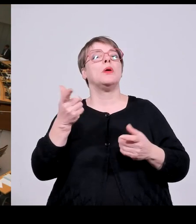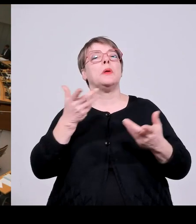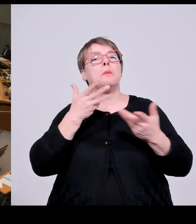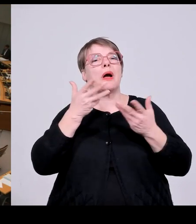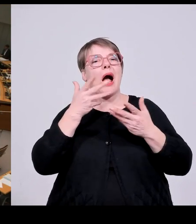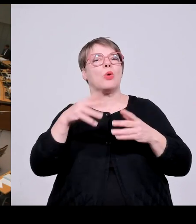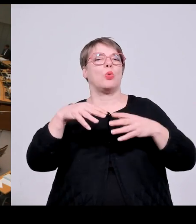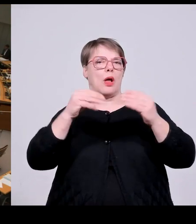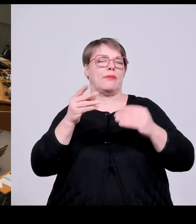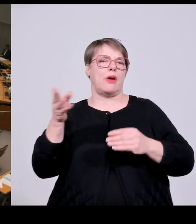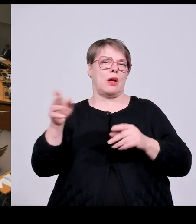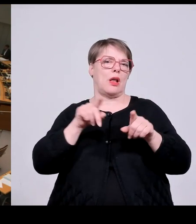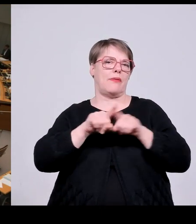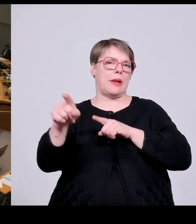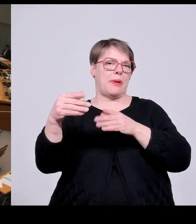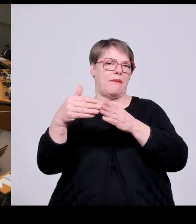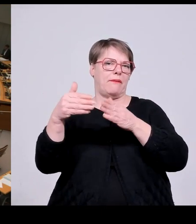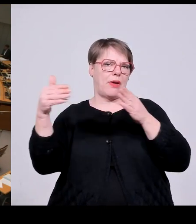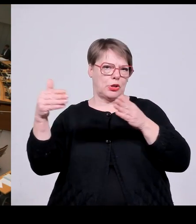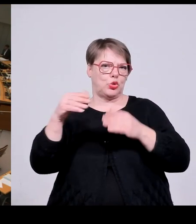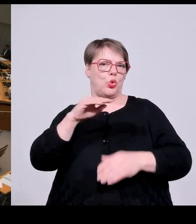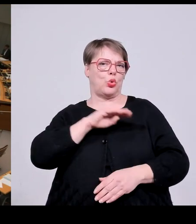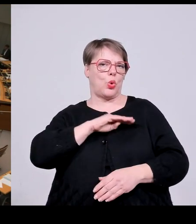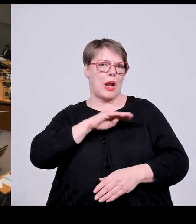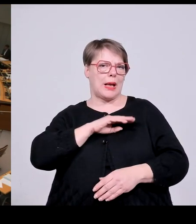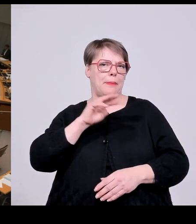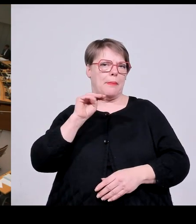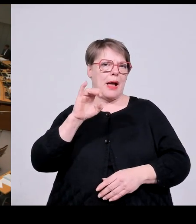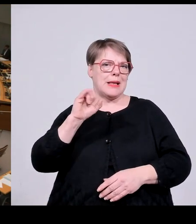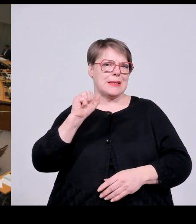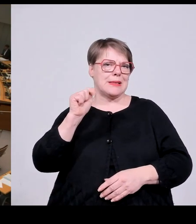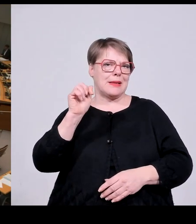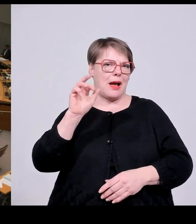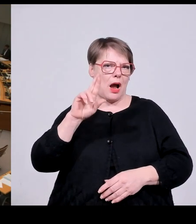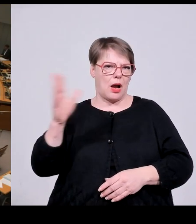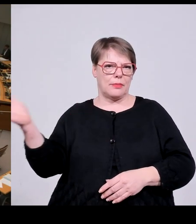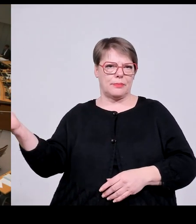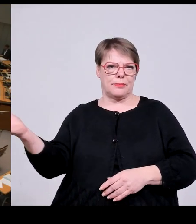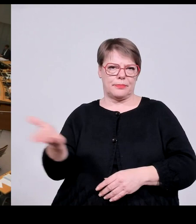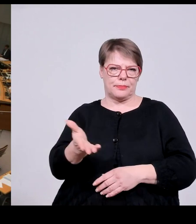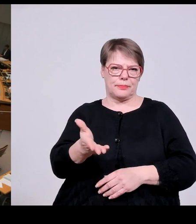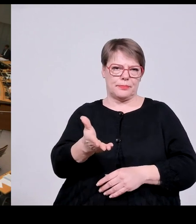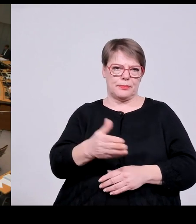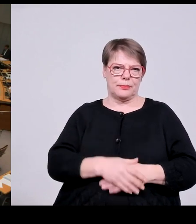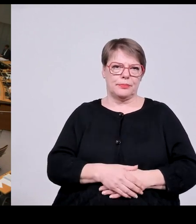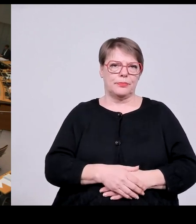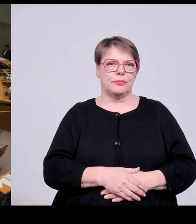Der Meinung sind wir auch. Selbst Die Linken haben ganz offensichtlich die Zeit übr